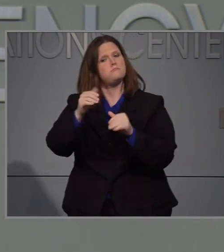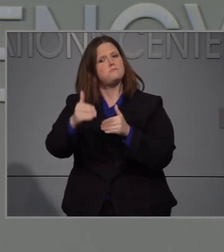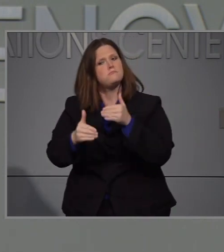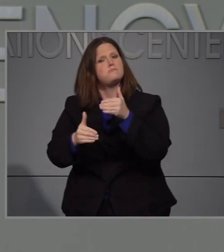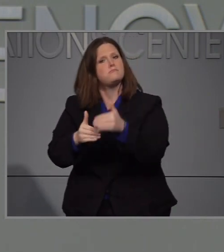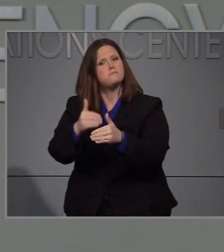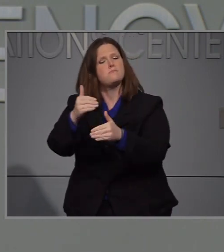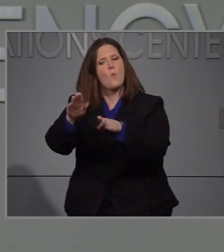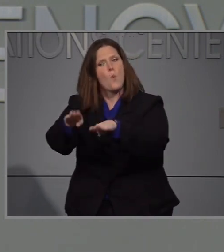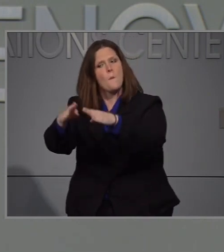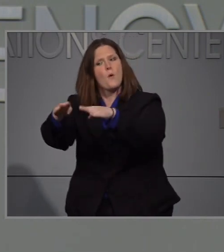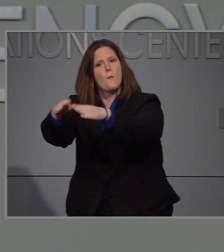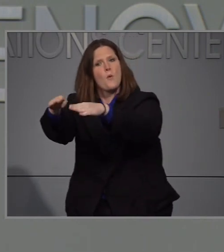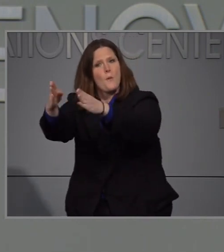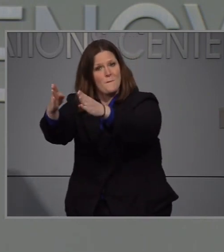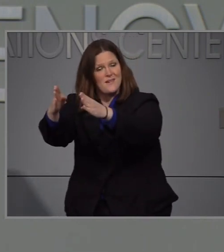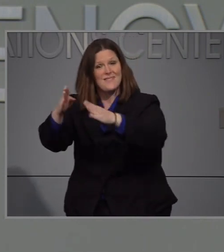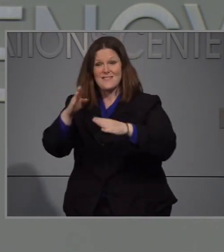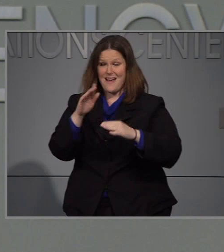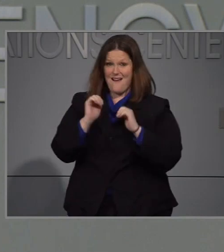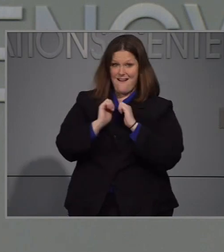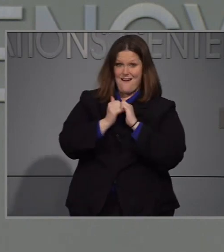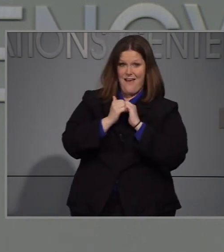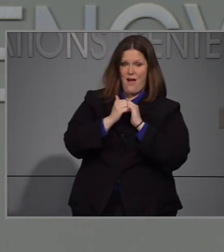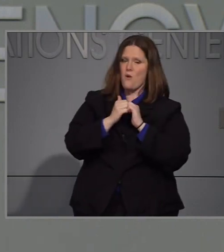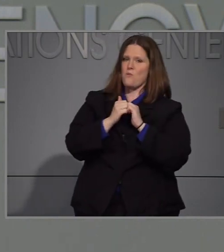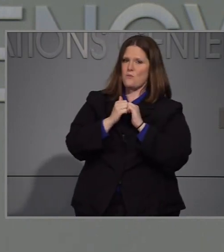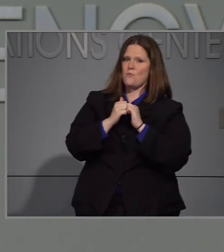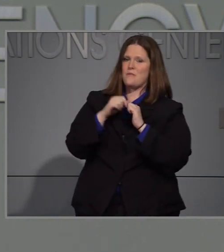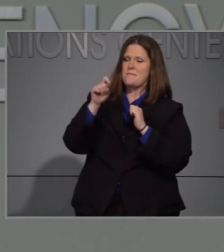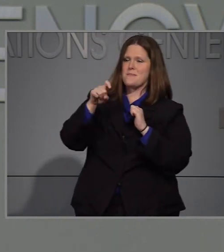armé de que podíamos seguir avanzando y relaja restricciones, pero tenemos que